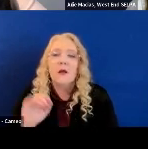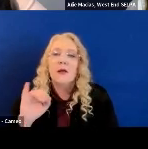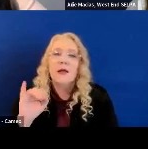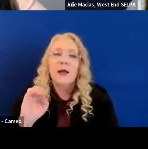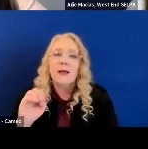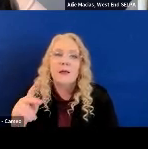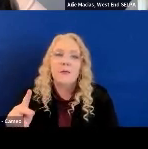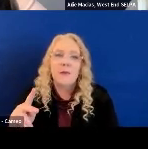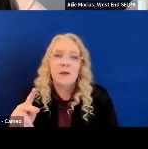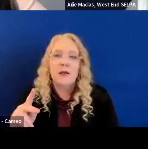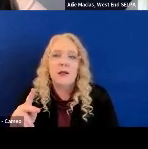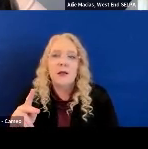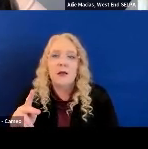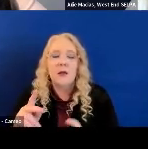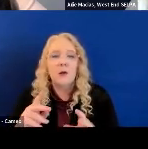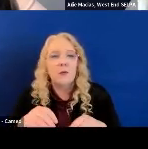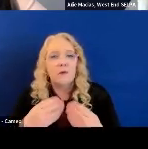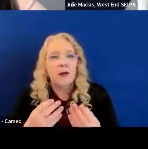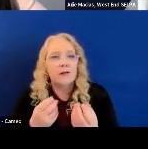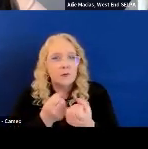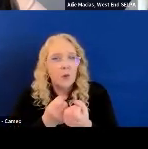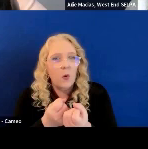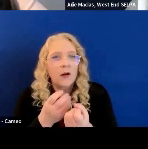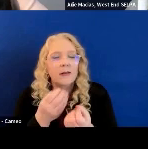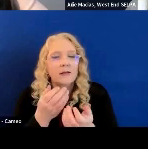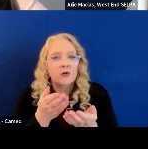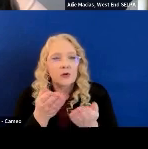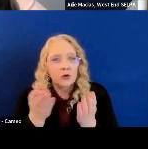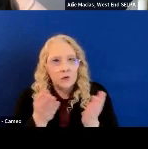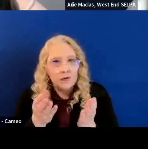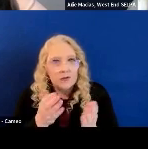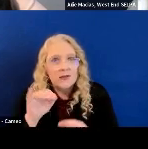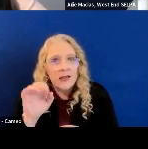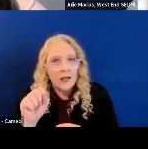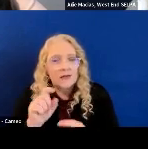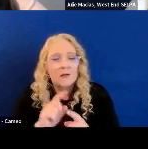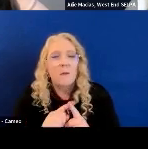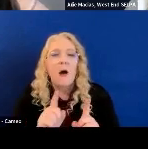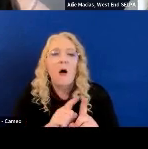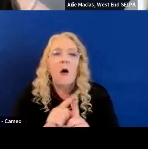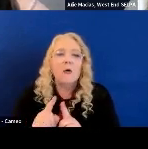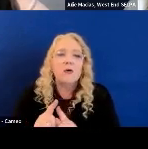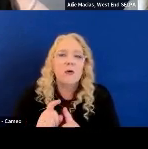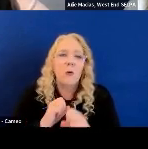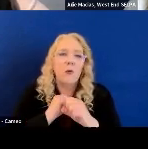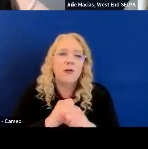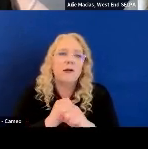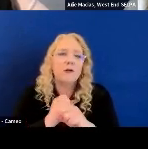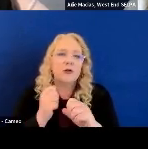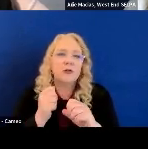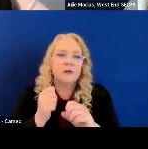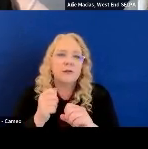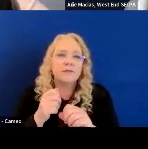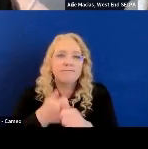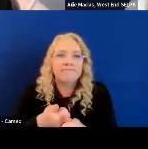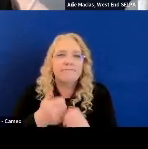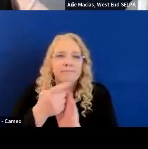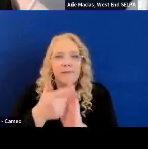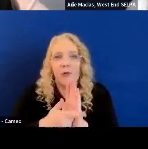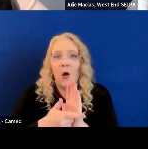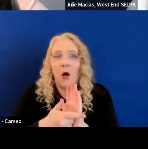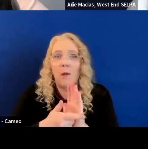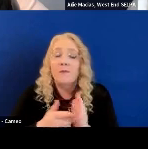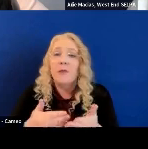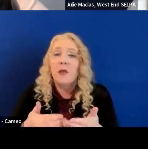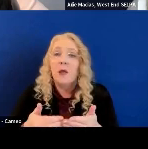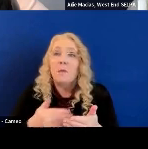brinda apoyo y servicios, sino que también brinda protecciones bajo la ley, por lo que antes de enviar ese